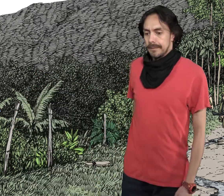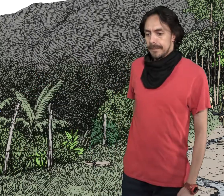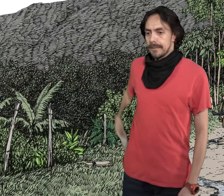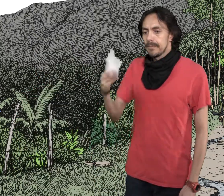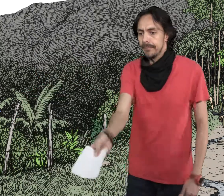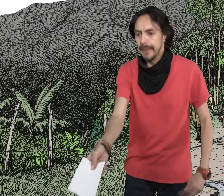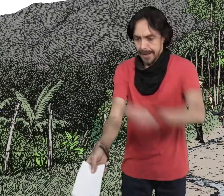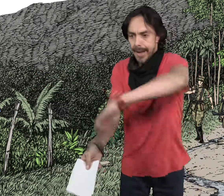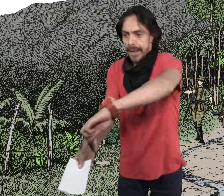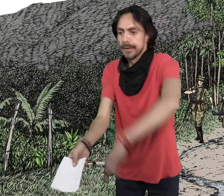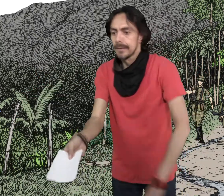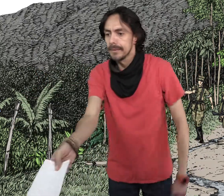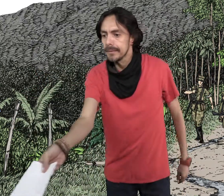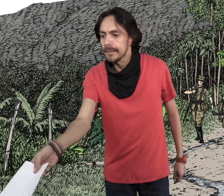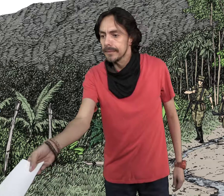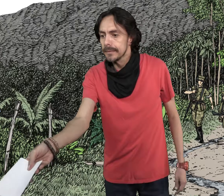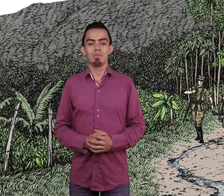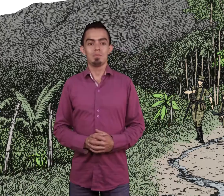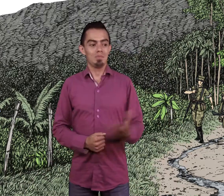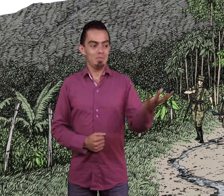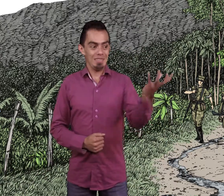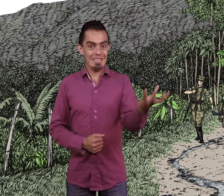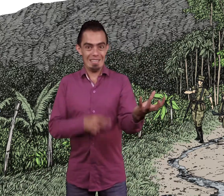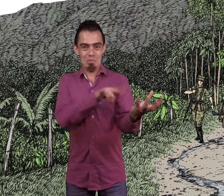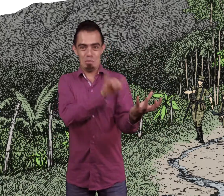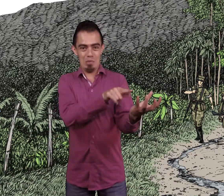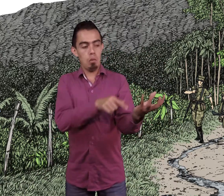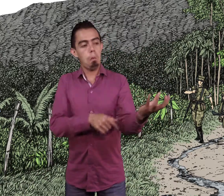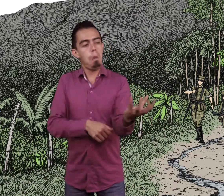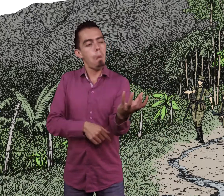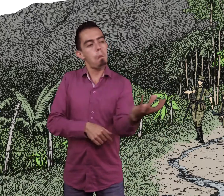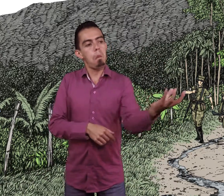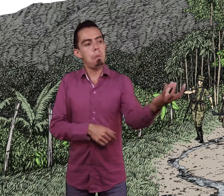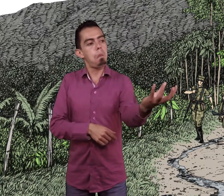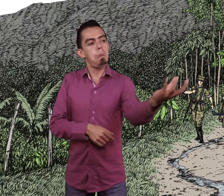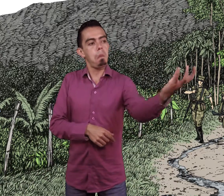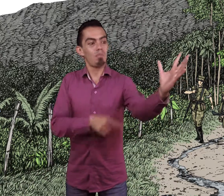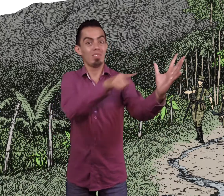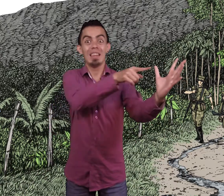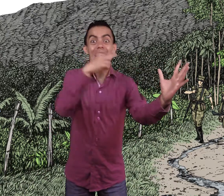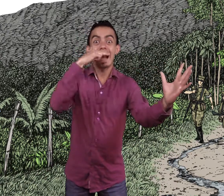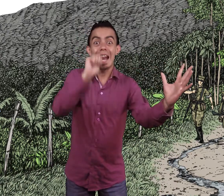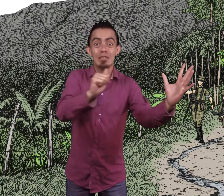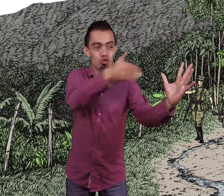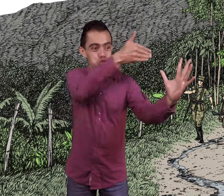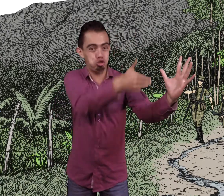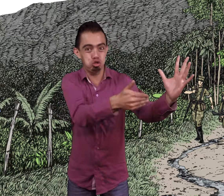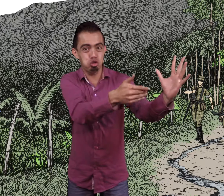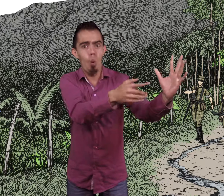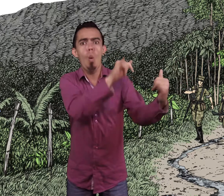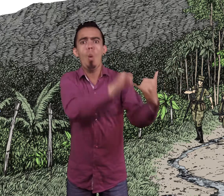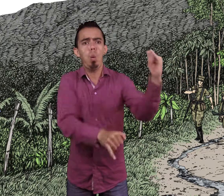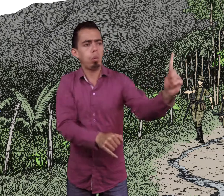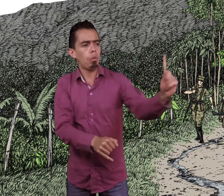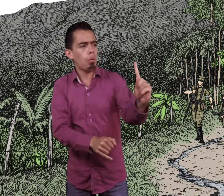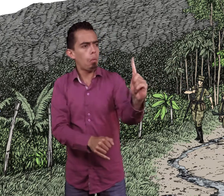La niña que viajaba con ellos, se dio la vuelta y me hizo un pequeño gesto de saludo.